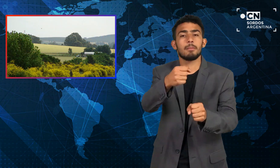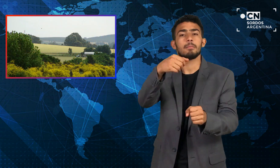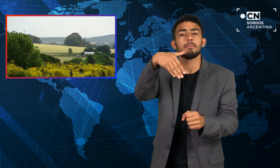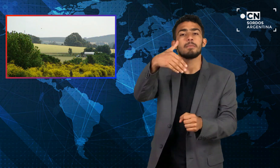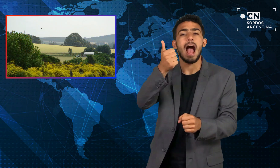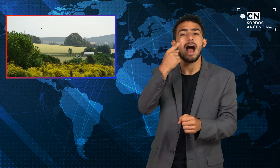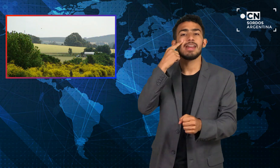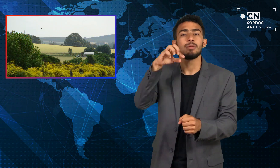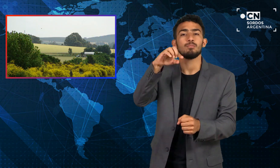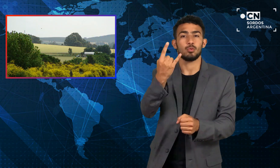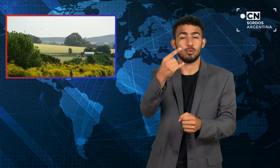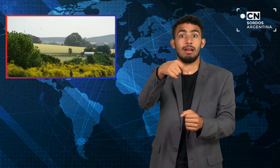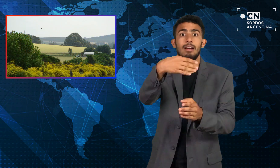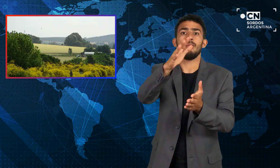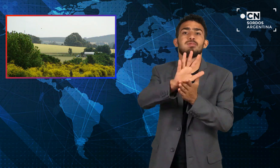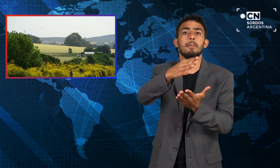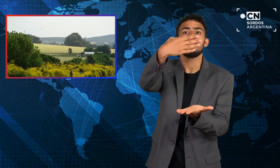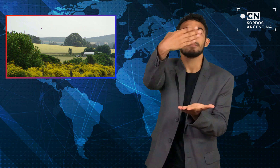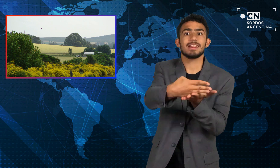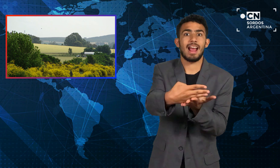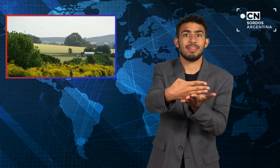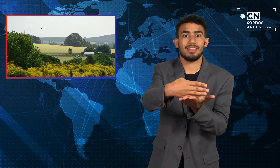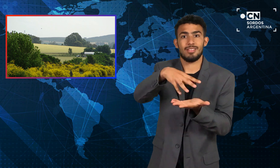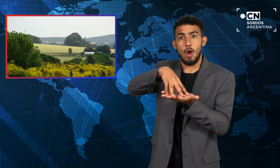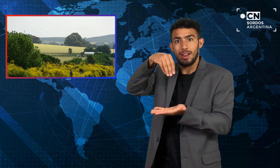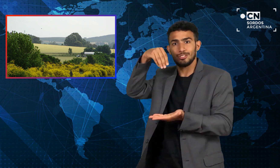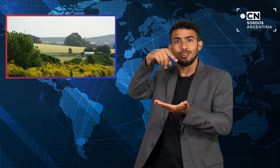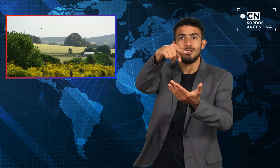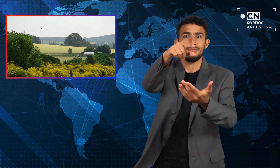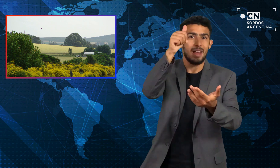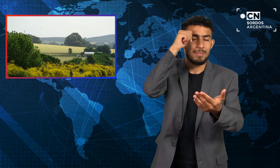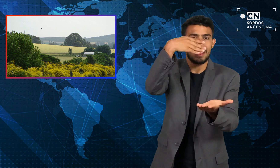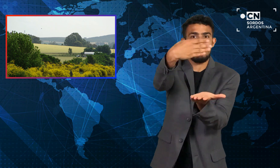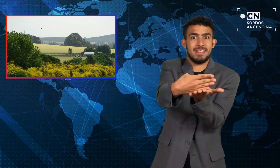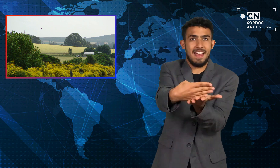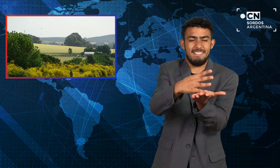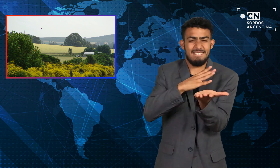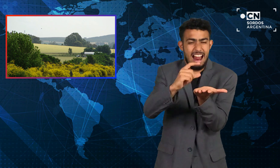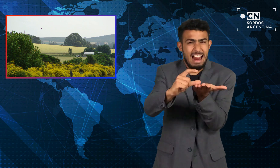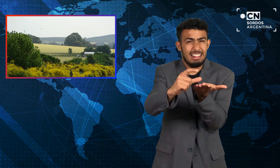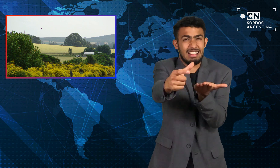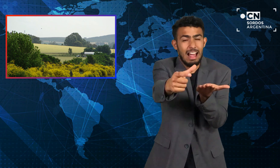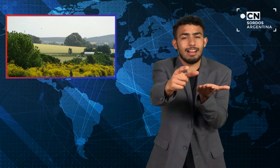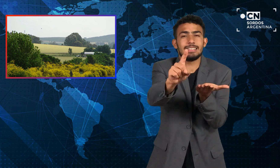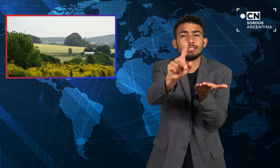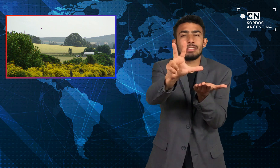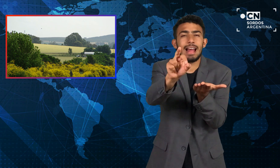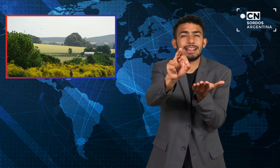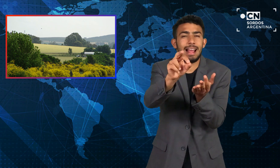viaje hacia La Feliz. Esa misma tarde llegaron a Maipú.